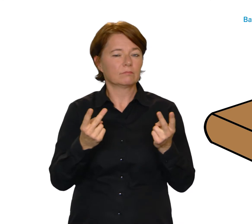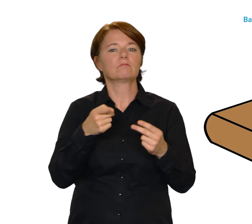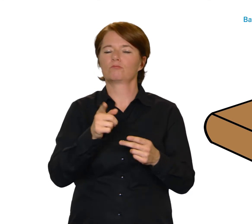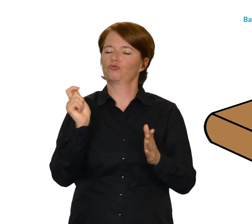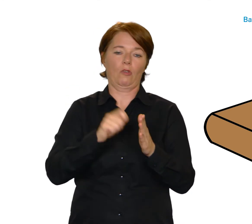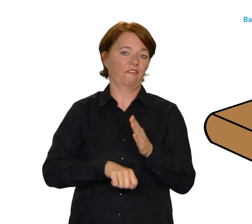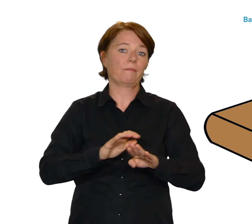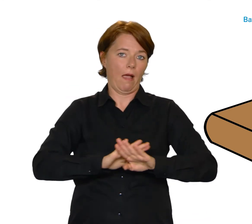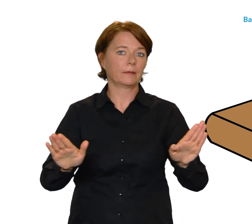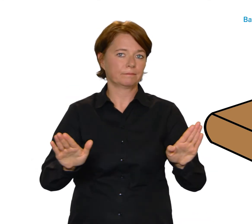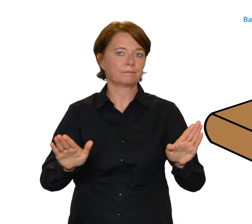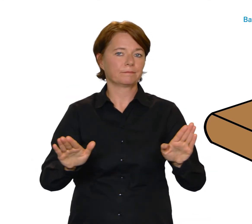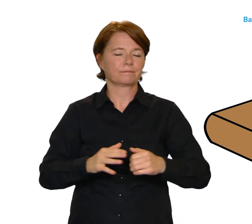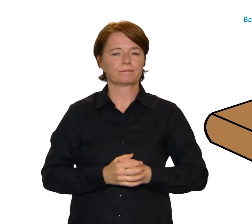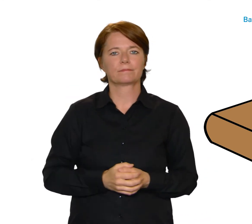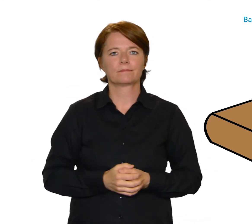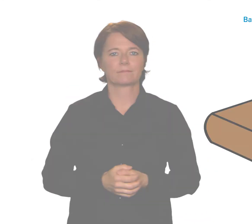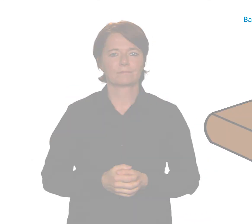wartet, nun ausdrücklich strafbar.